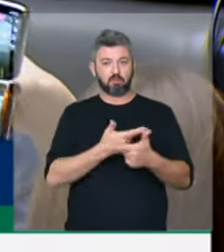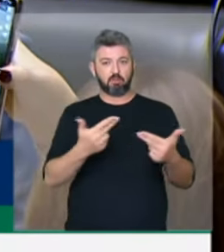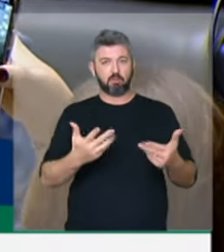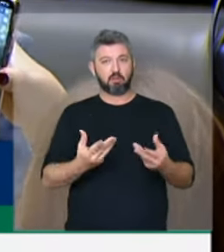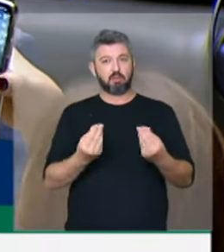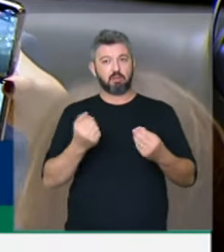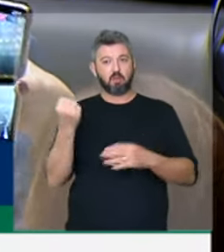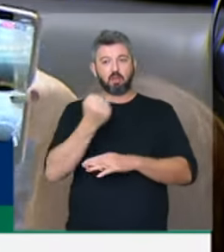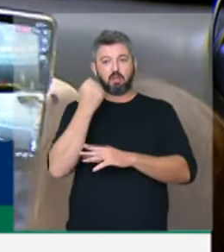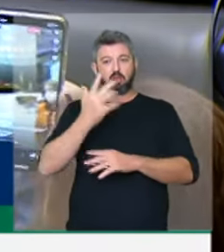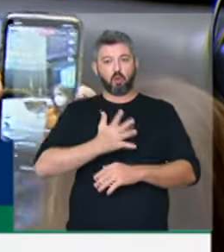DA HUMANIDADE. EU DOU PARABÉNS A TODOS DESSA CASA,